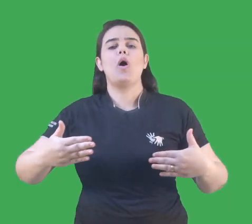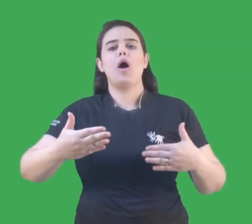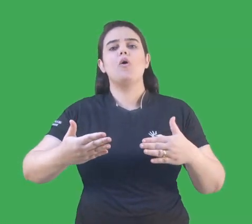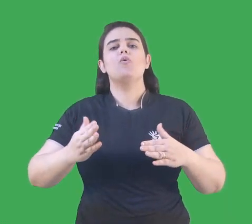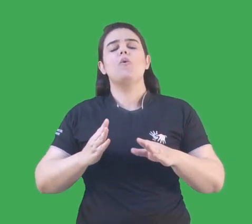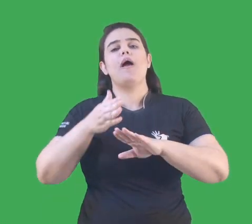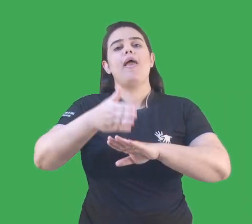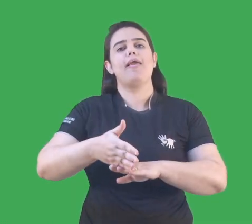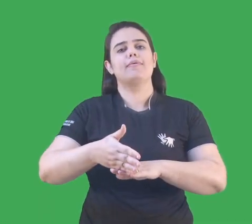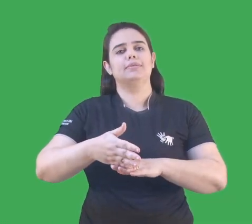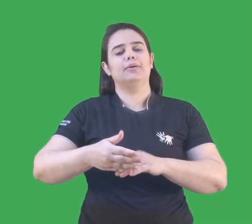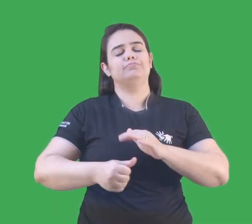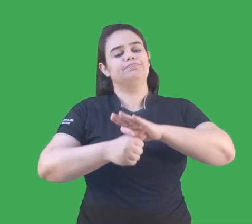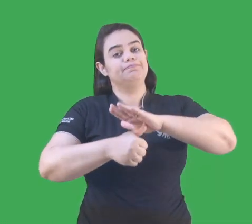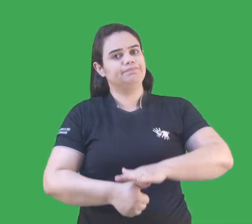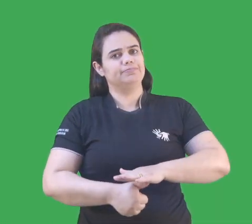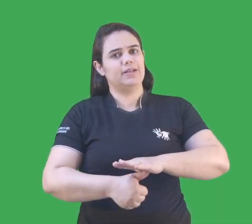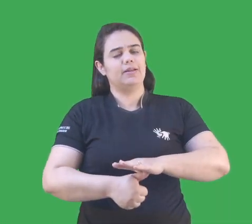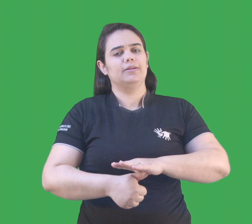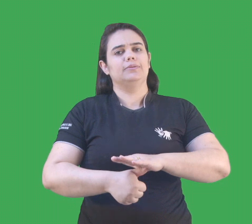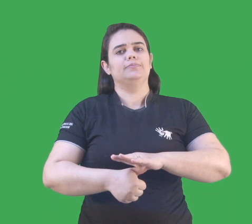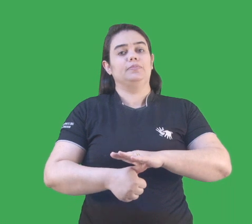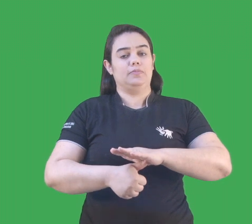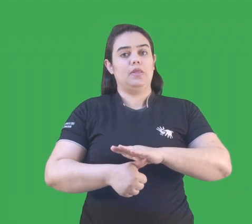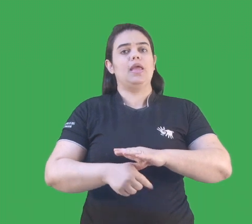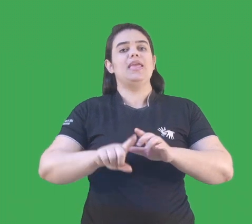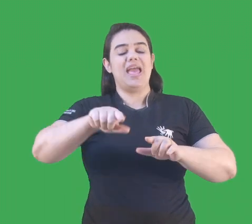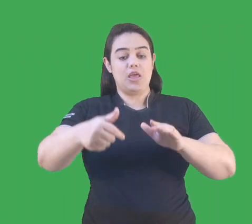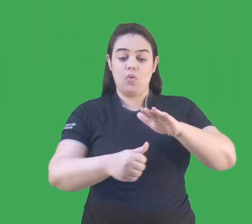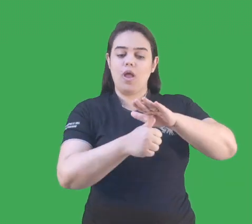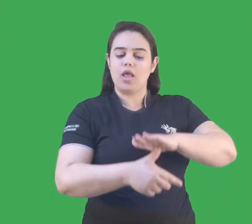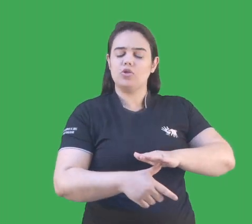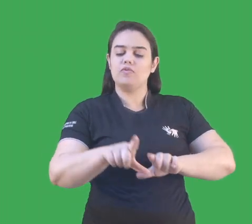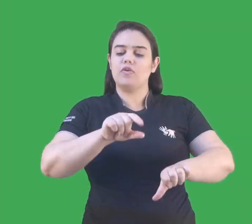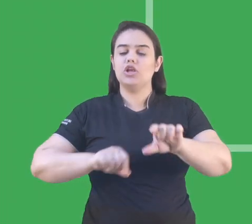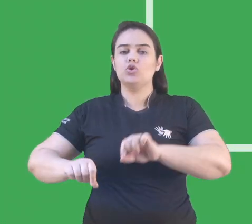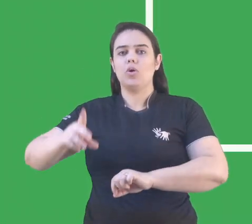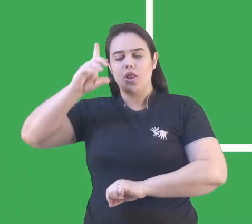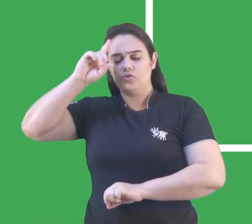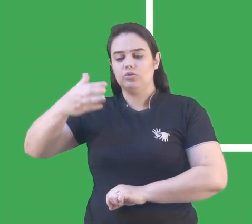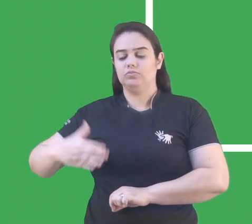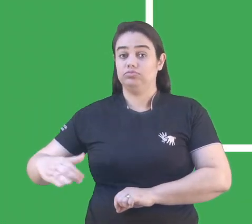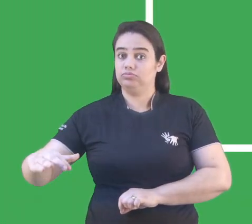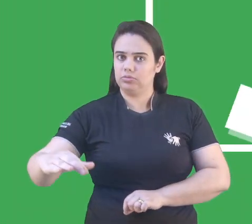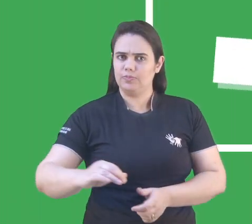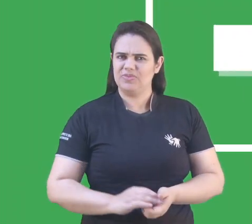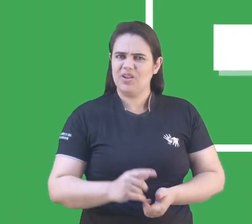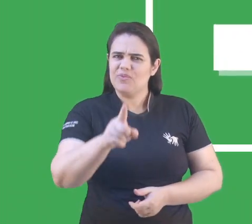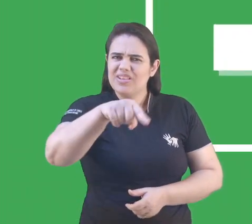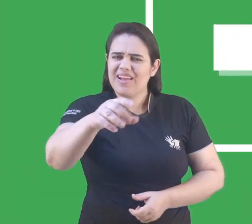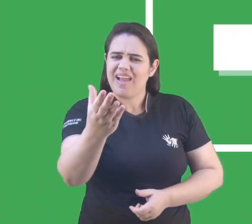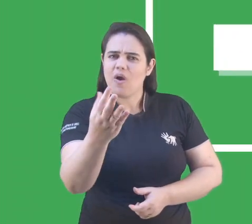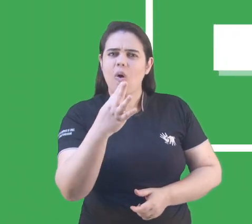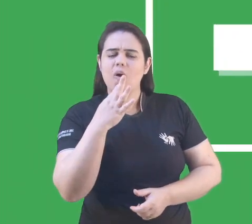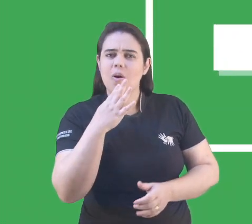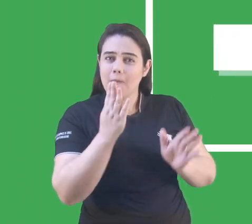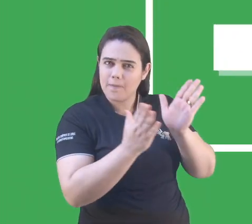que irá então designar os diretores-gerais dos campi. Quer conhecer as propostas dos candidatos?